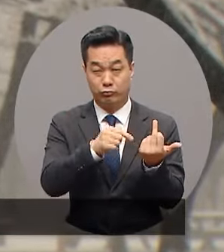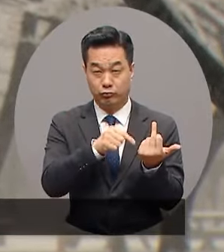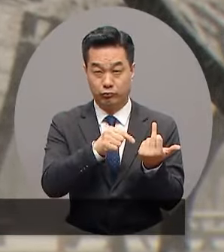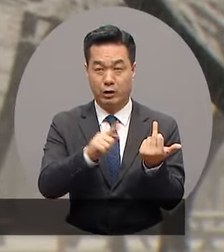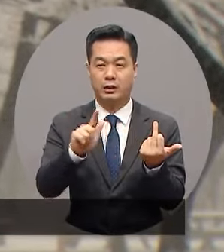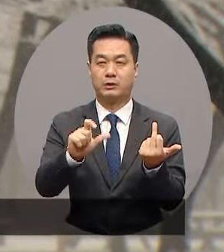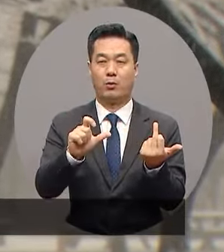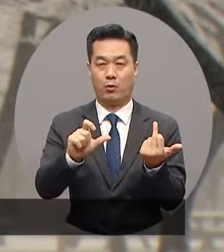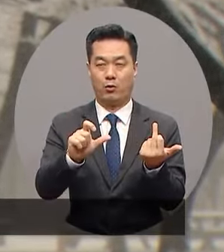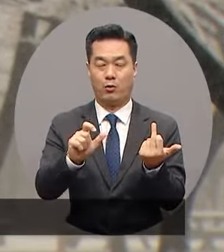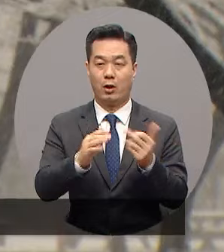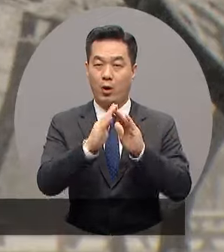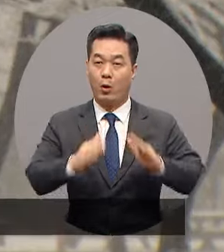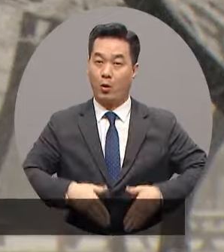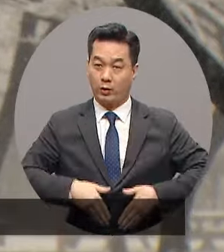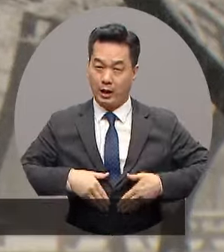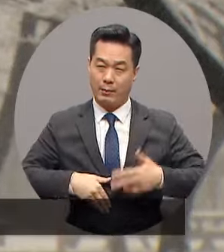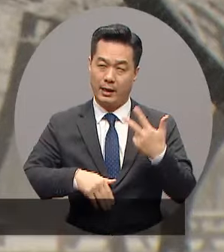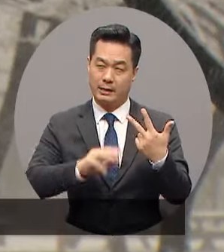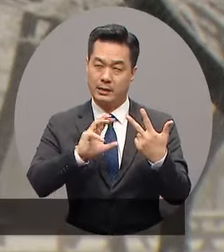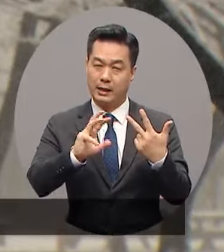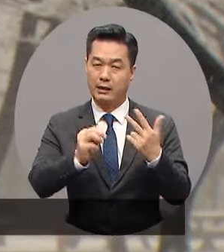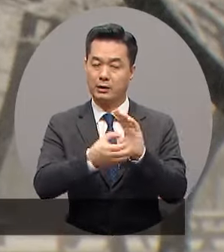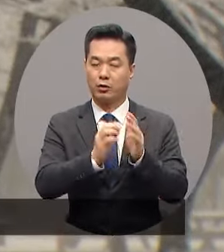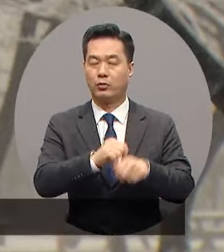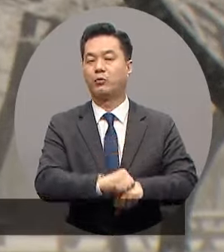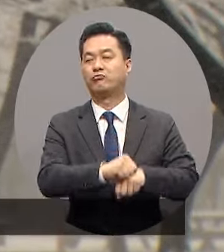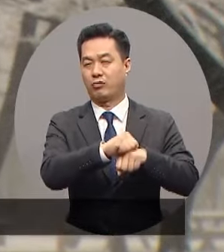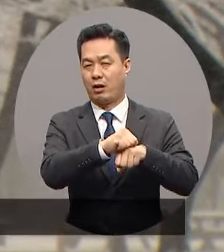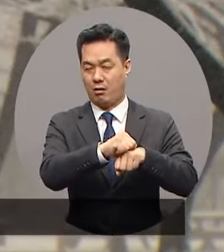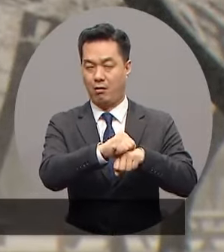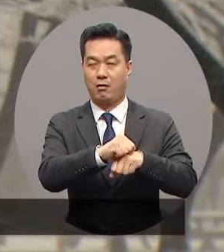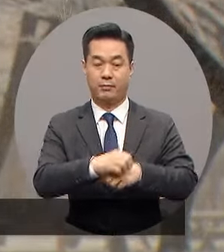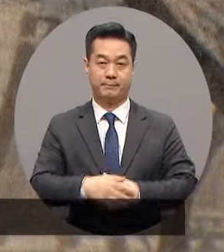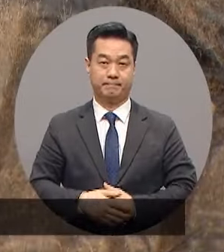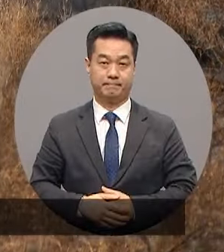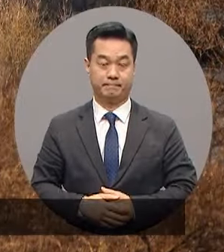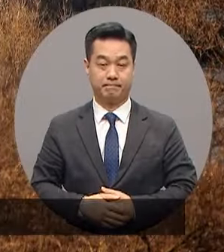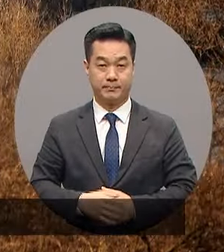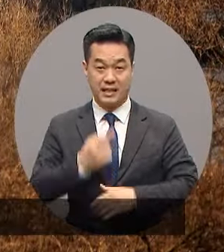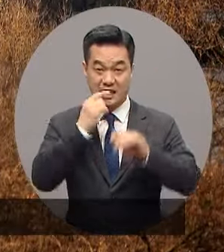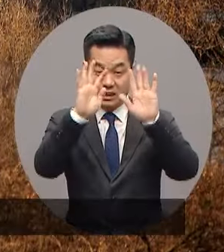그동안 제주 산지에 최고 15cm, 호남서부에 최고 7cm가량의 적설이 예상되고 있습니다.